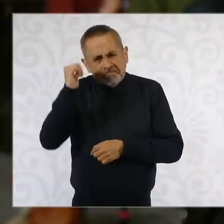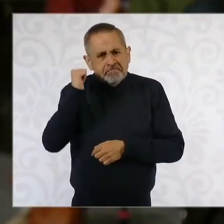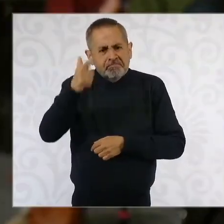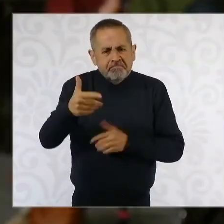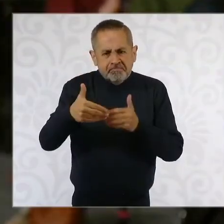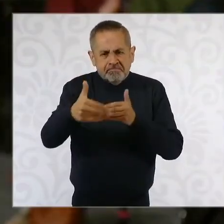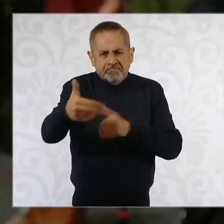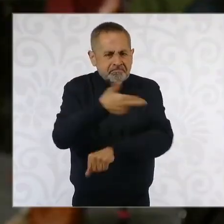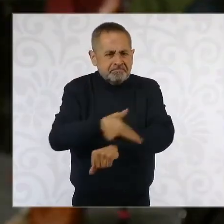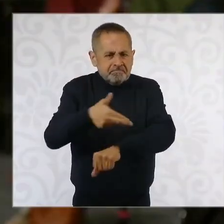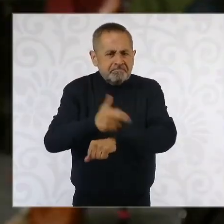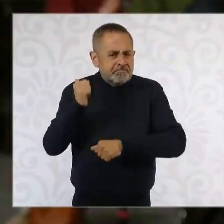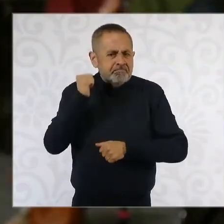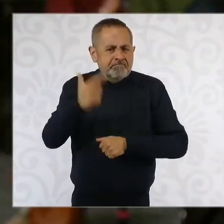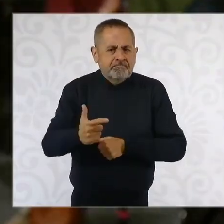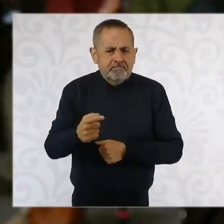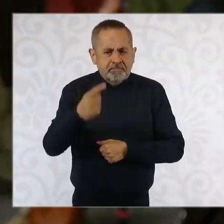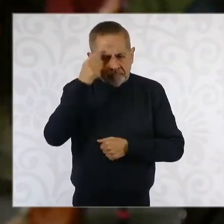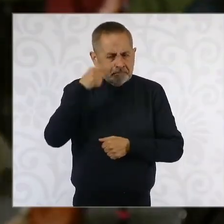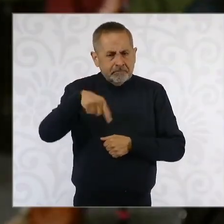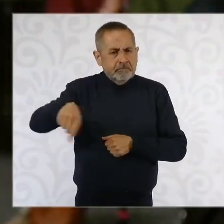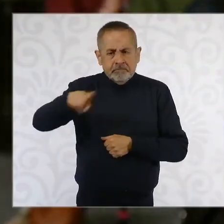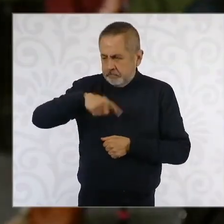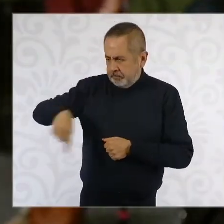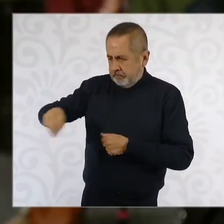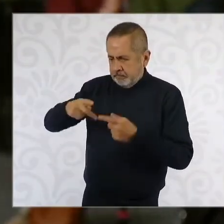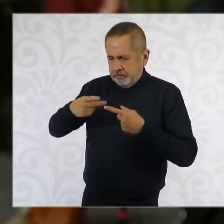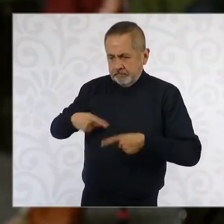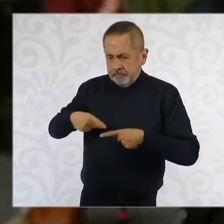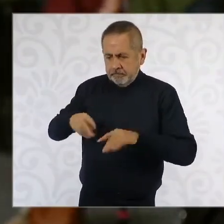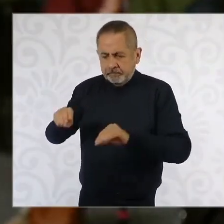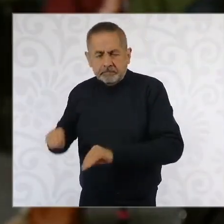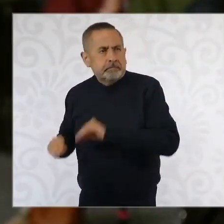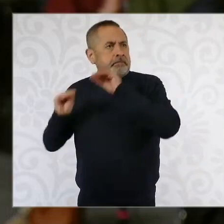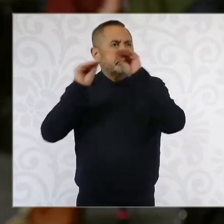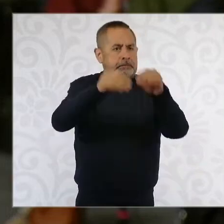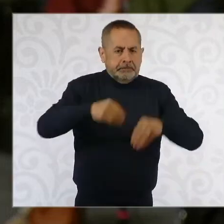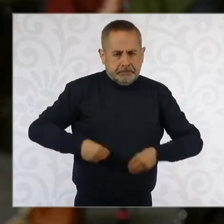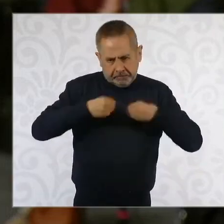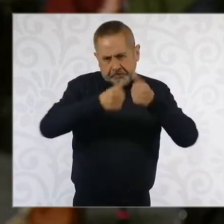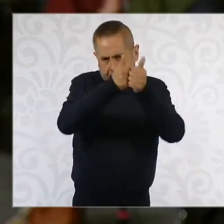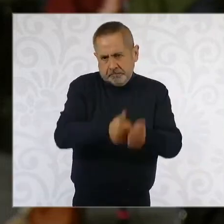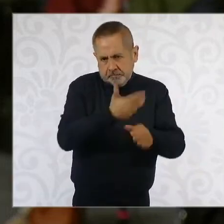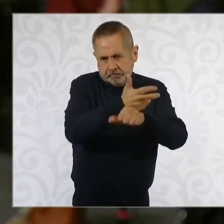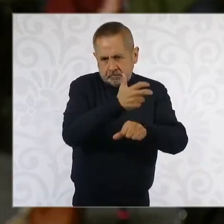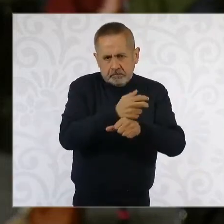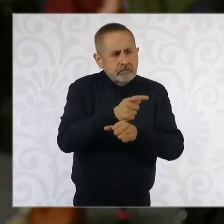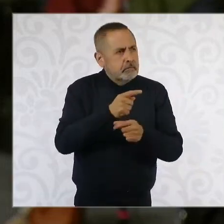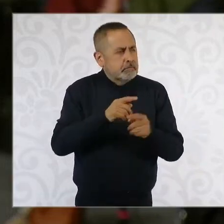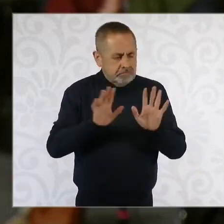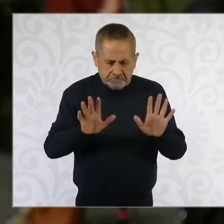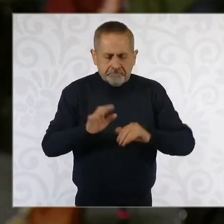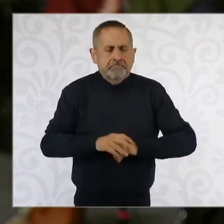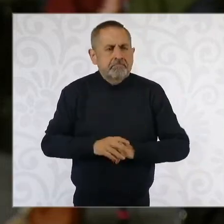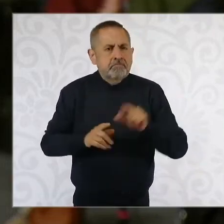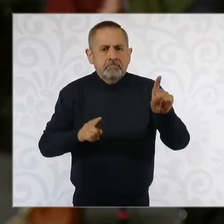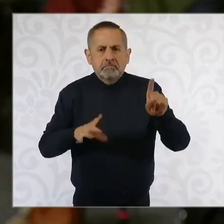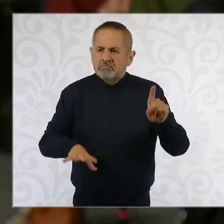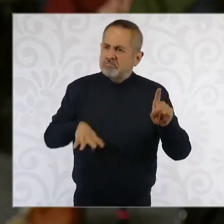mecanismo para que los Pais sanos denuncien abusos de autoridad o denuncien problemas de inseguridad